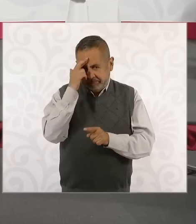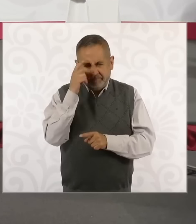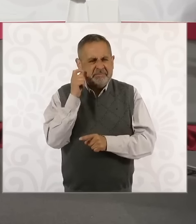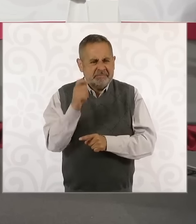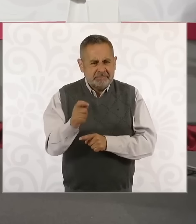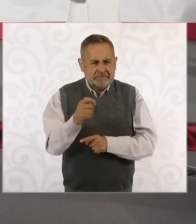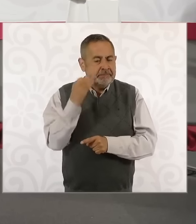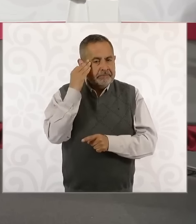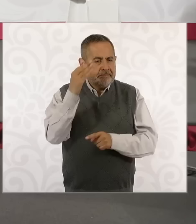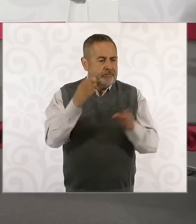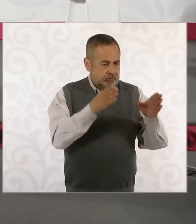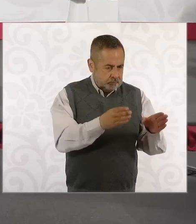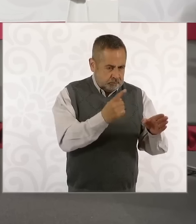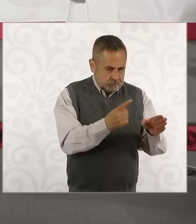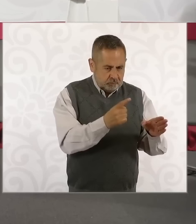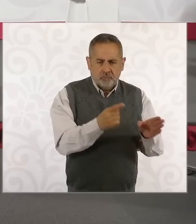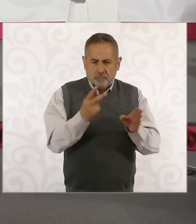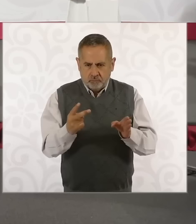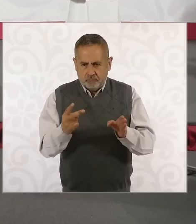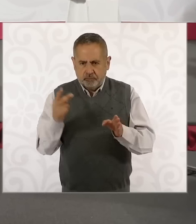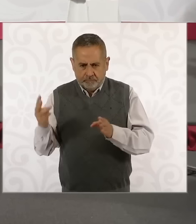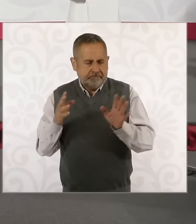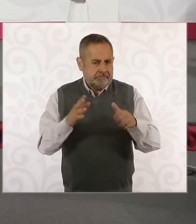fases. La fase uno es Ciudad de México, Pachuca, Ciudad de México, Querétaro, Querétaro, Irapuato